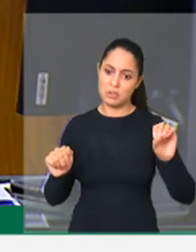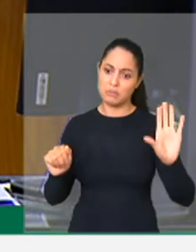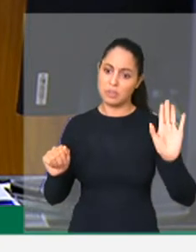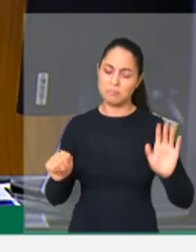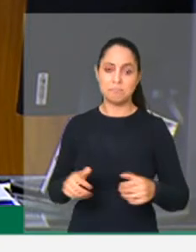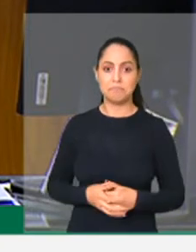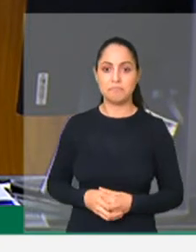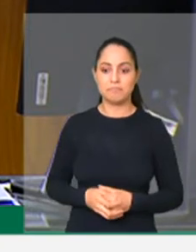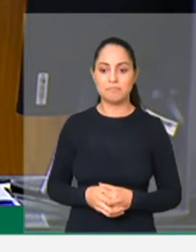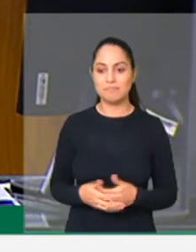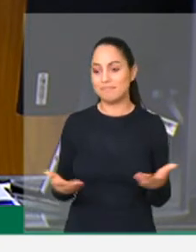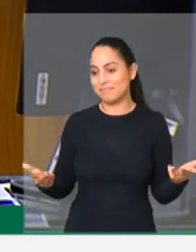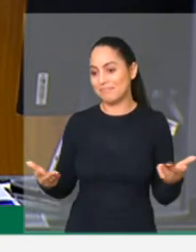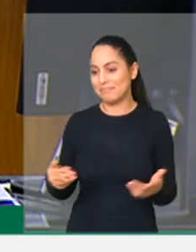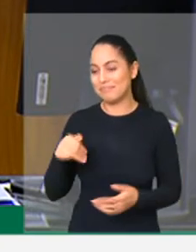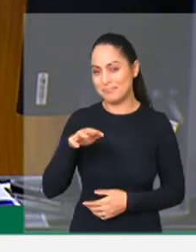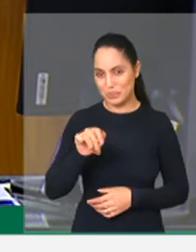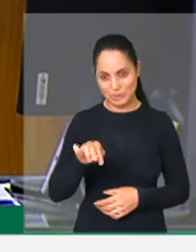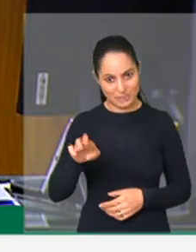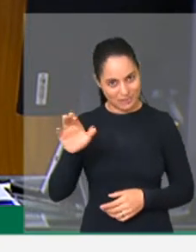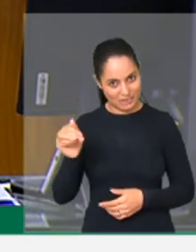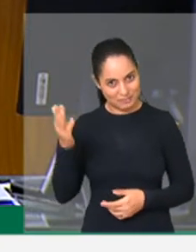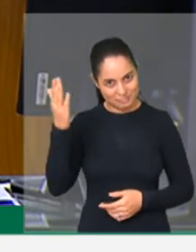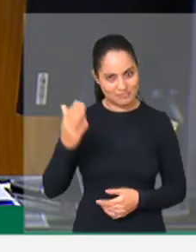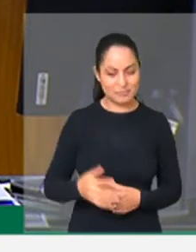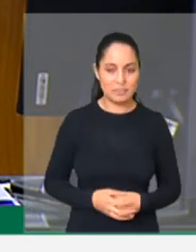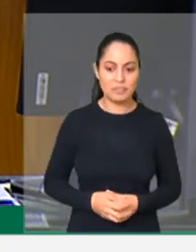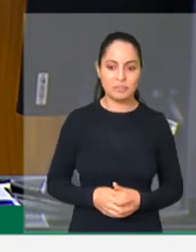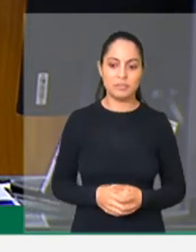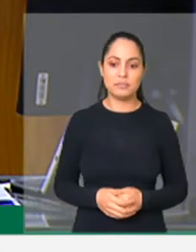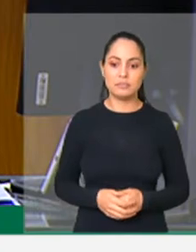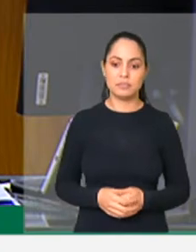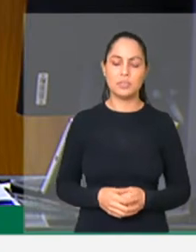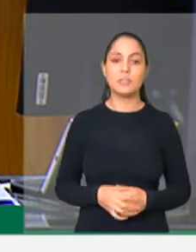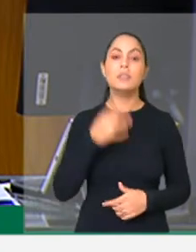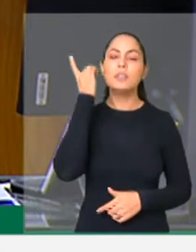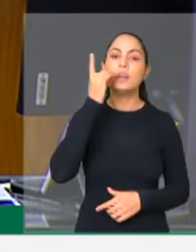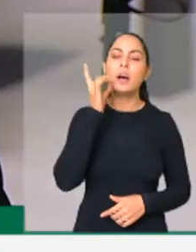QUE TINHA CONVERTIDO V.EXA. MINORIA. [DEPUTADO]: PRESIDENTE A MINORIA VOTA NÃO